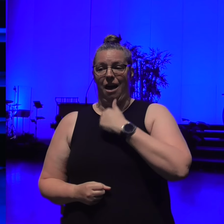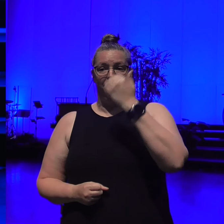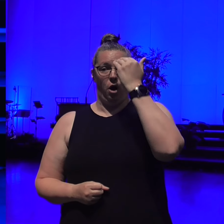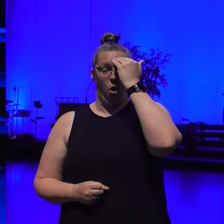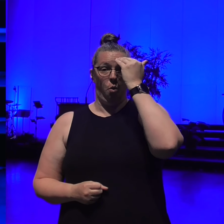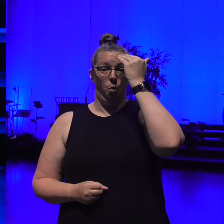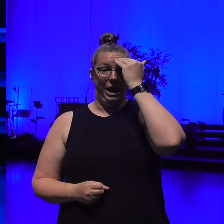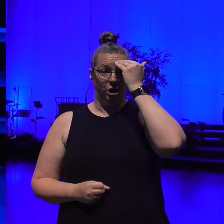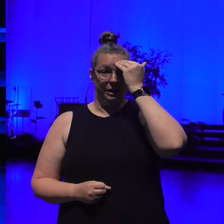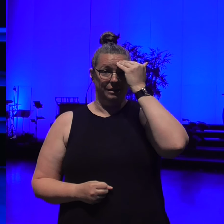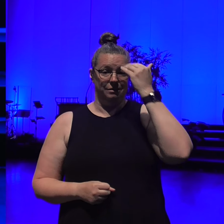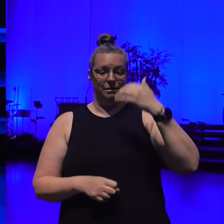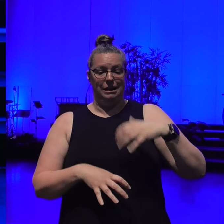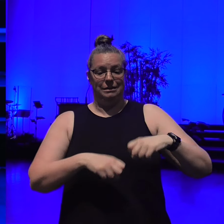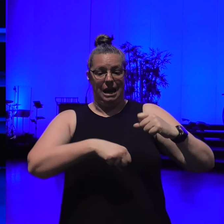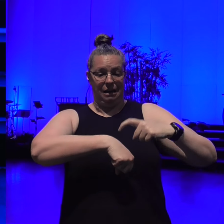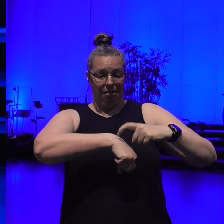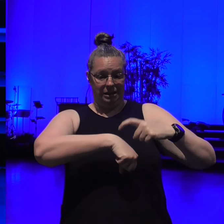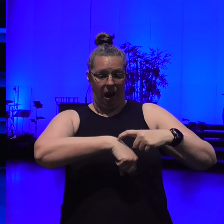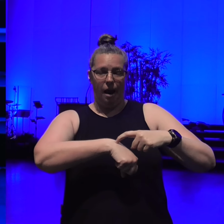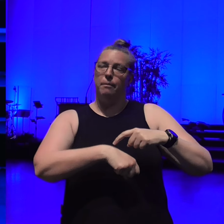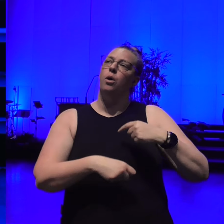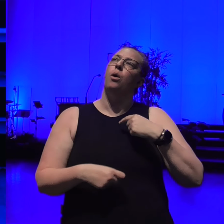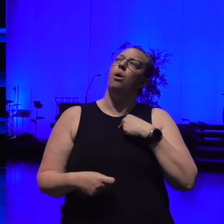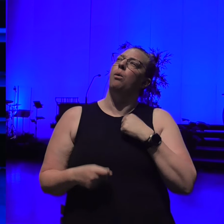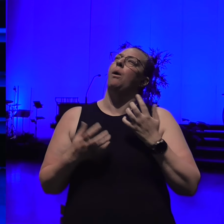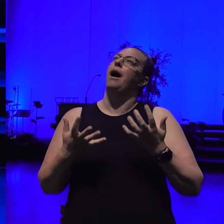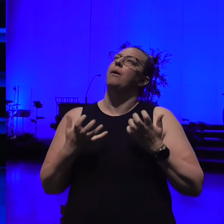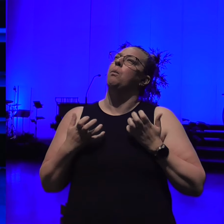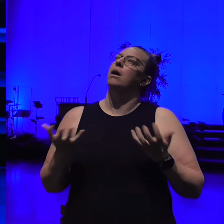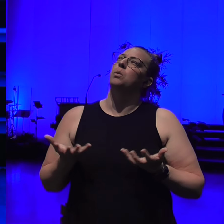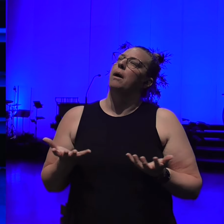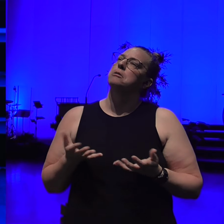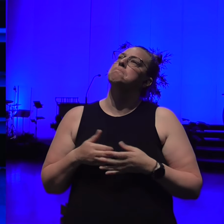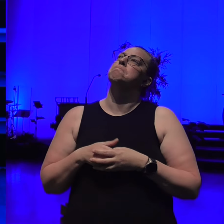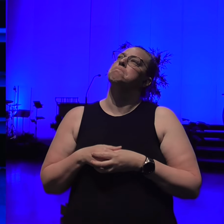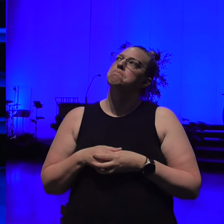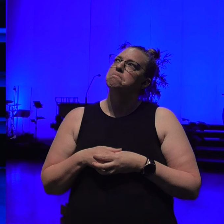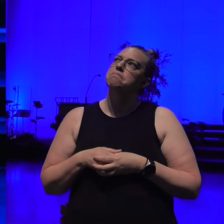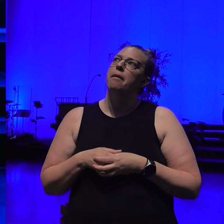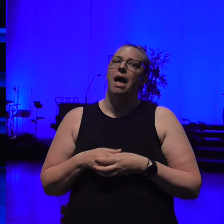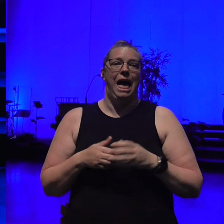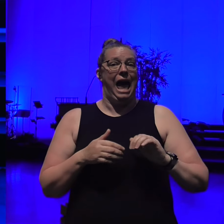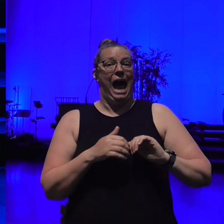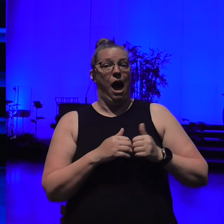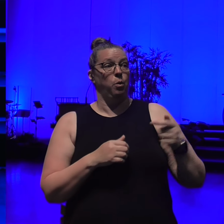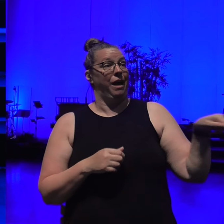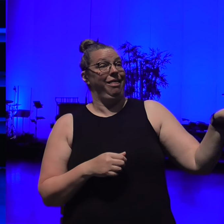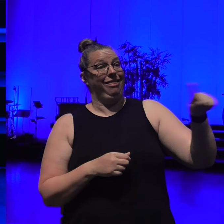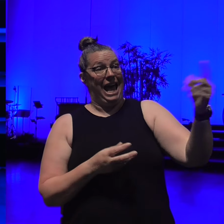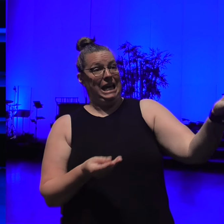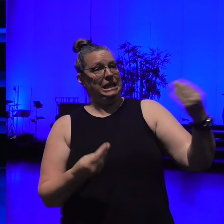el tiempo ¿Qué necesito? ¿Qué quiero? No cómo puede alguien más dármelo, sino cómo puedo